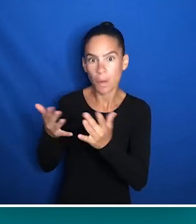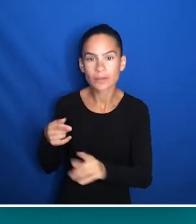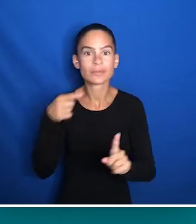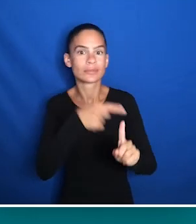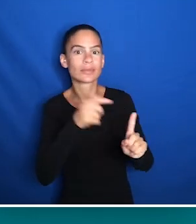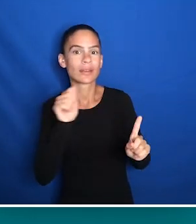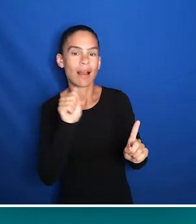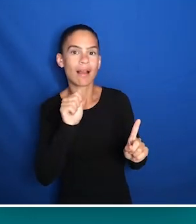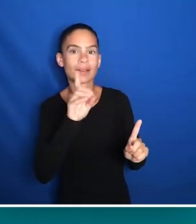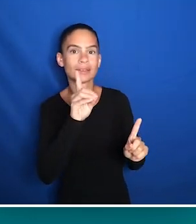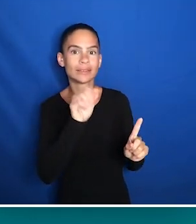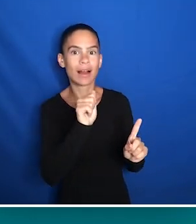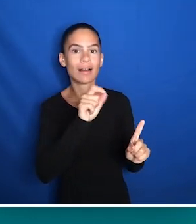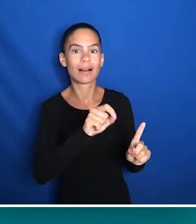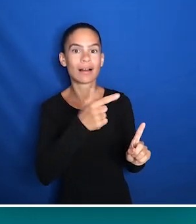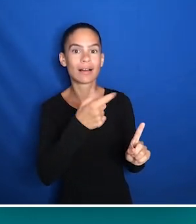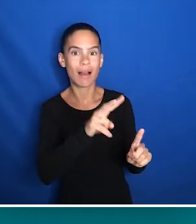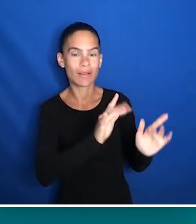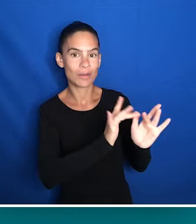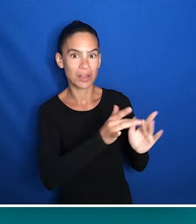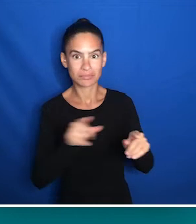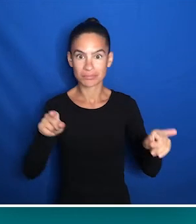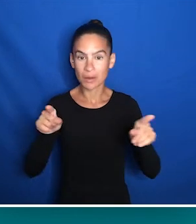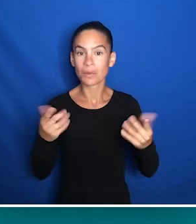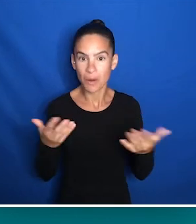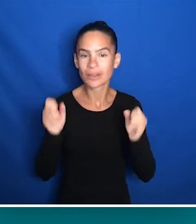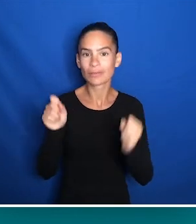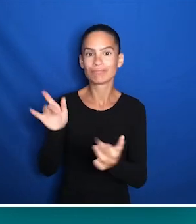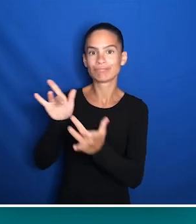o ir a ada.gov, y ellos pueden contactarte